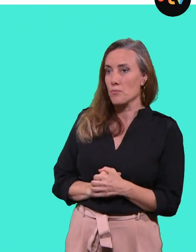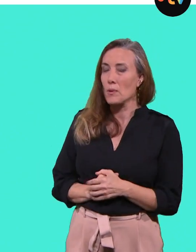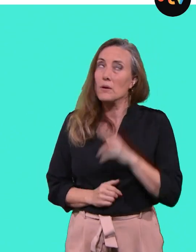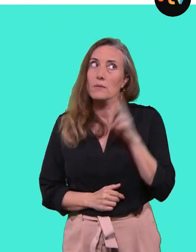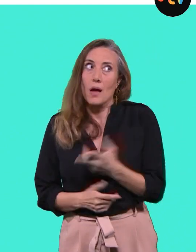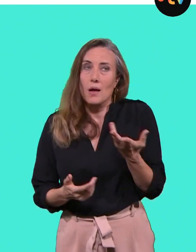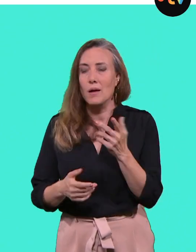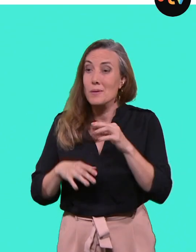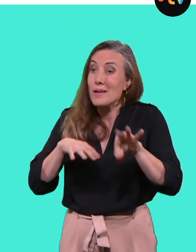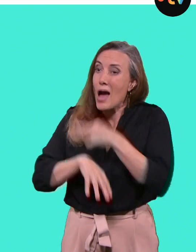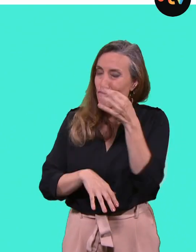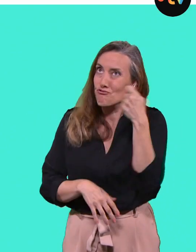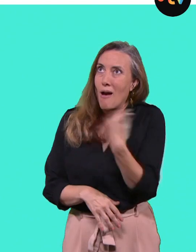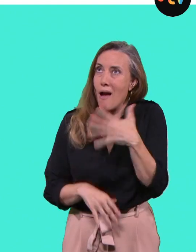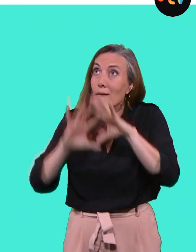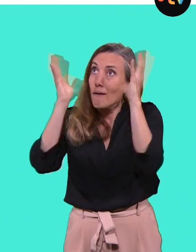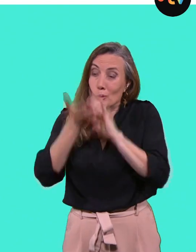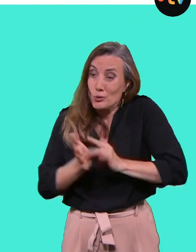"Ça monte vite un mariage, tout coûte cher,